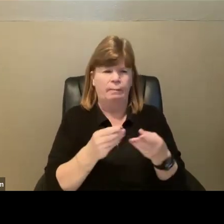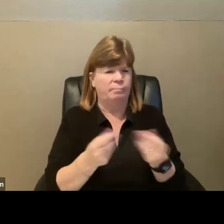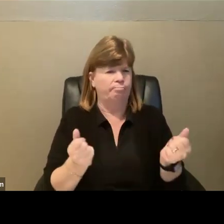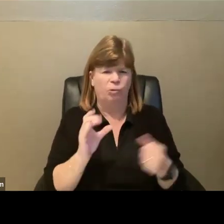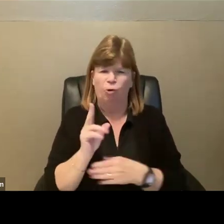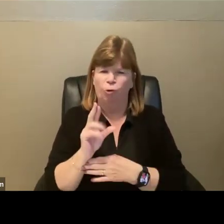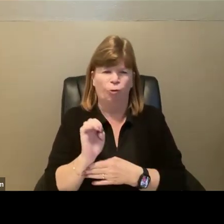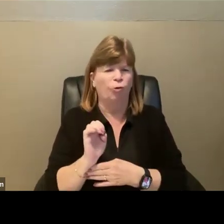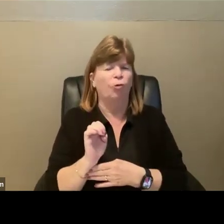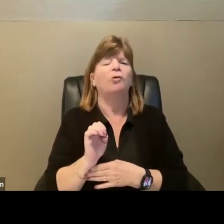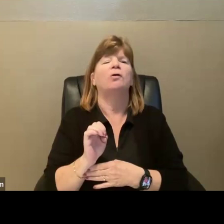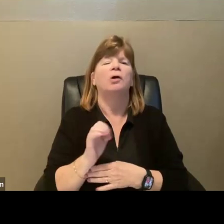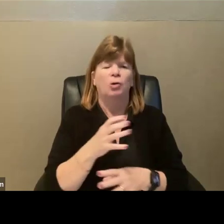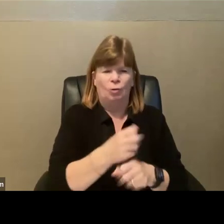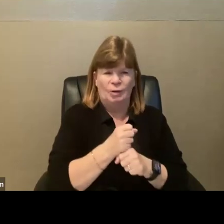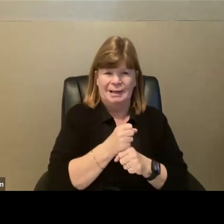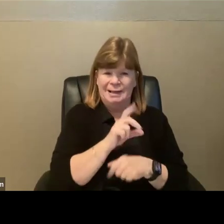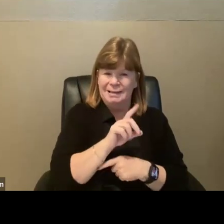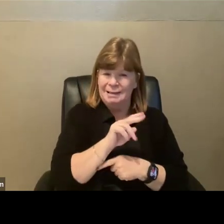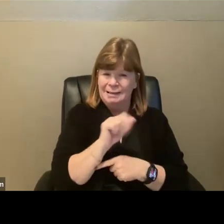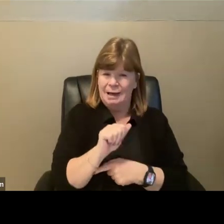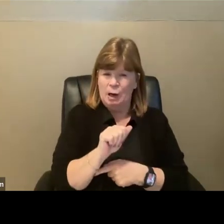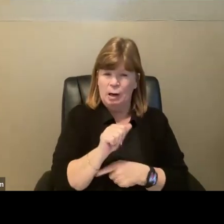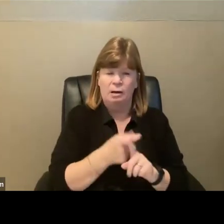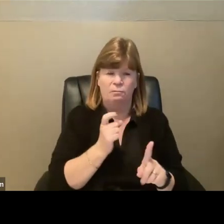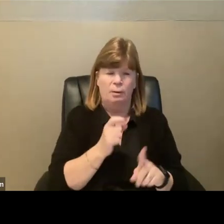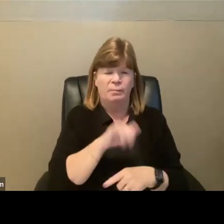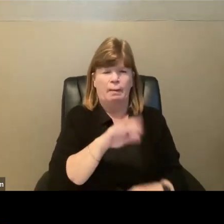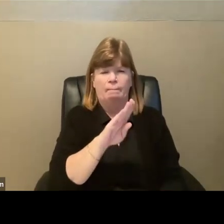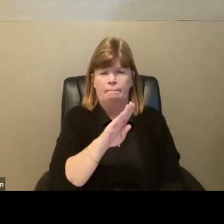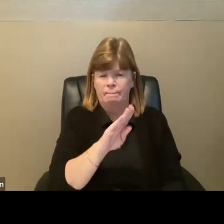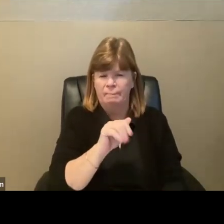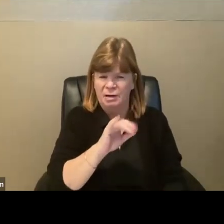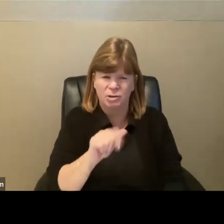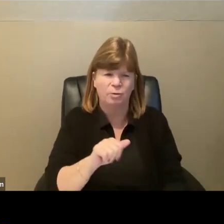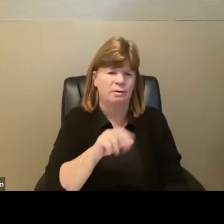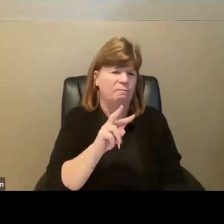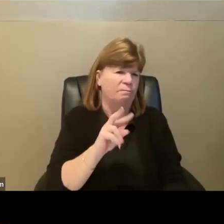Están obteniendo el ADN de la bacteria o el virus o lo que sea